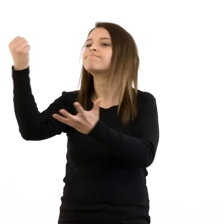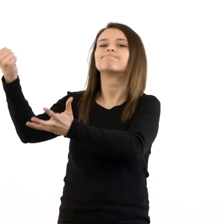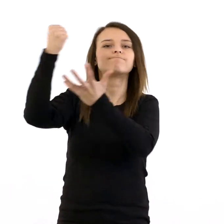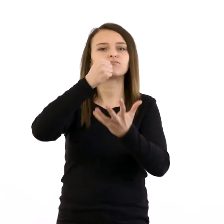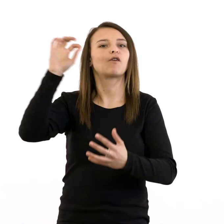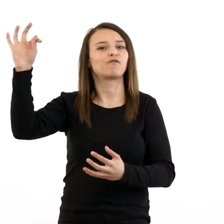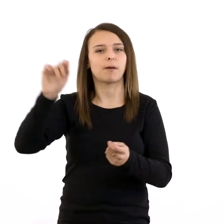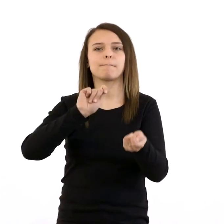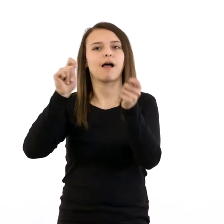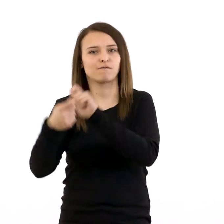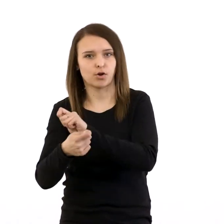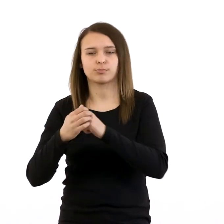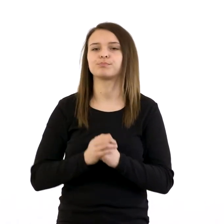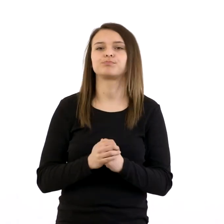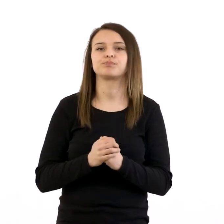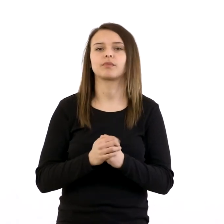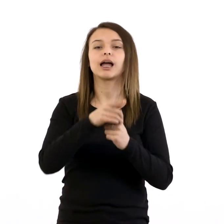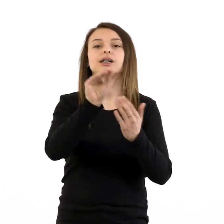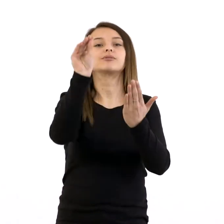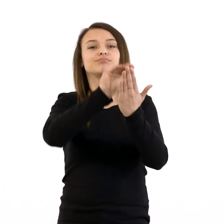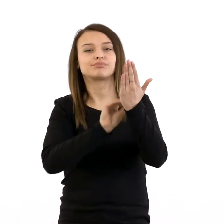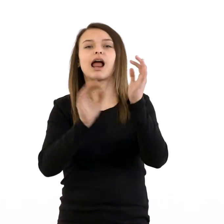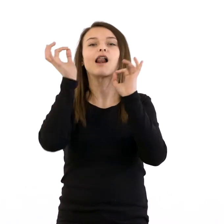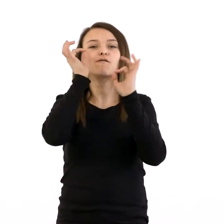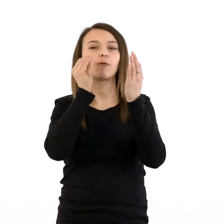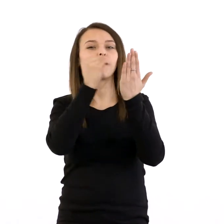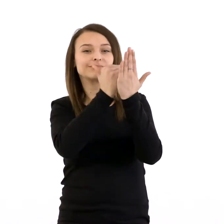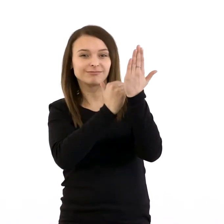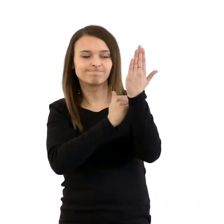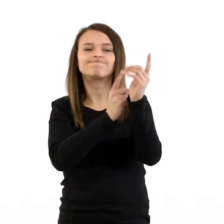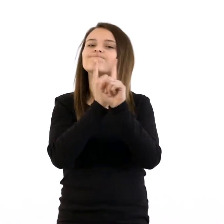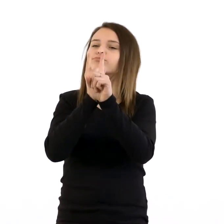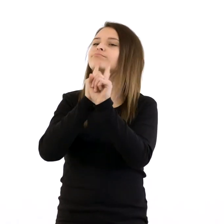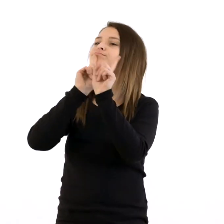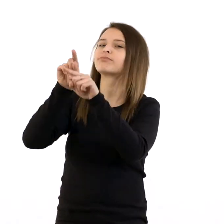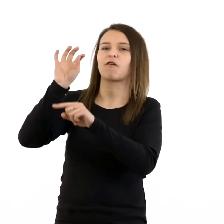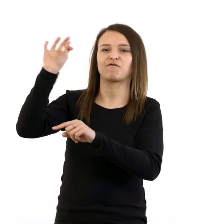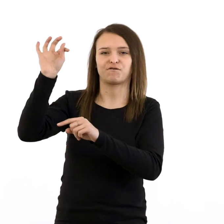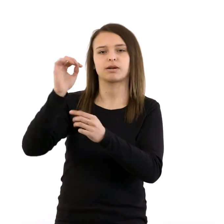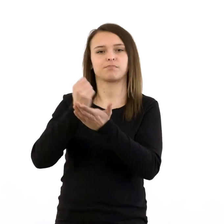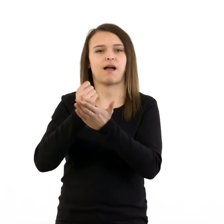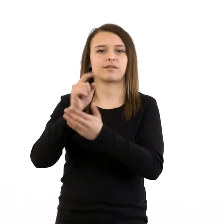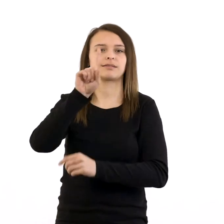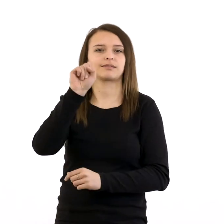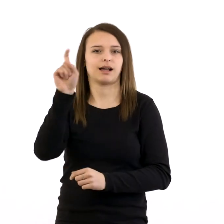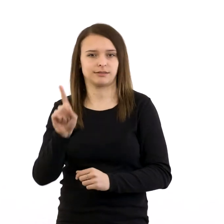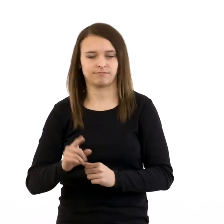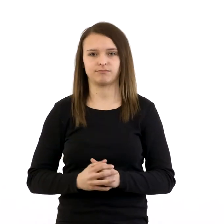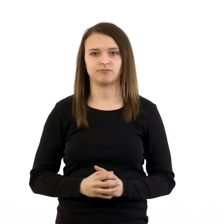ze środków PFRON (Państwowego Funduszu Rehabilitacji Osób Niepełnosprawnych) szczegóły wniosku określa rozporządzenie w sprawie zakładów aktywności zawodowej.